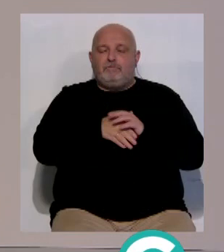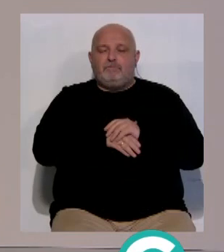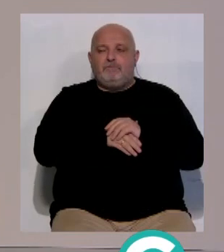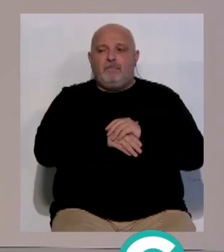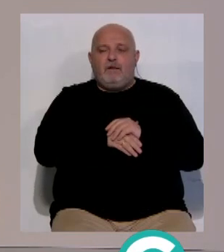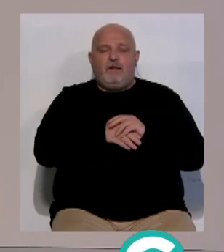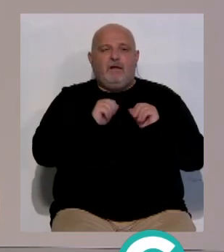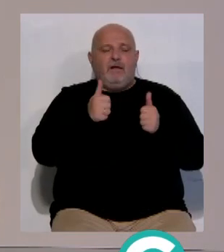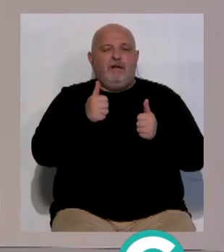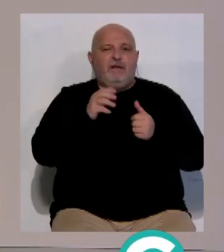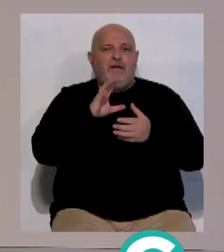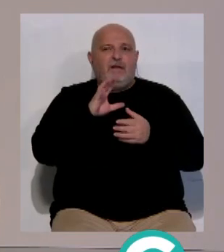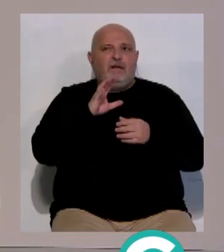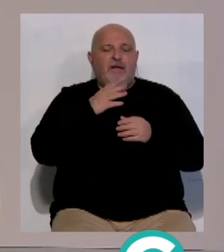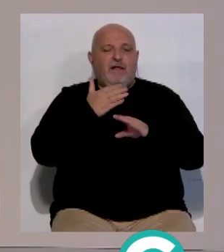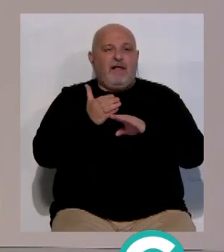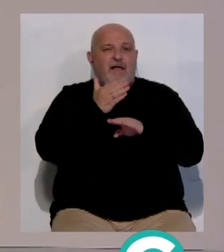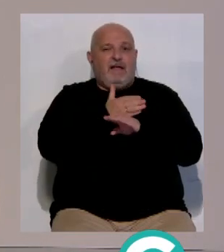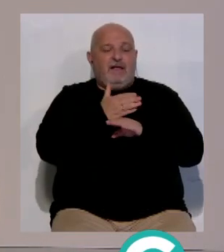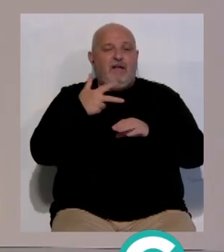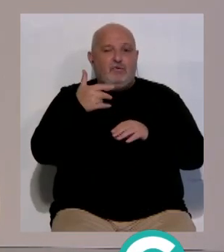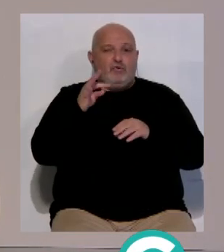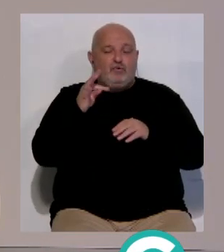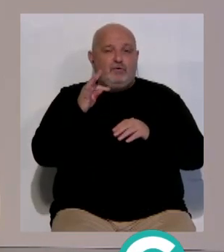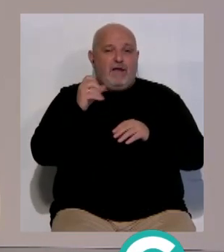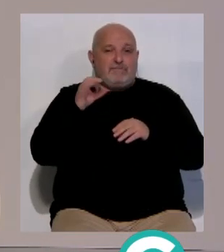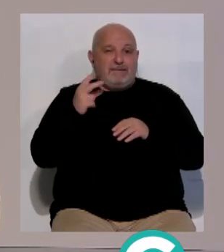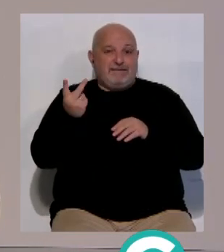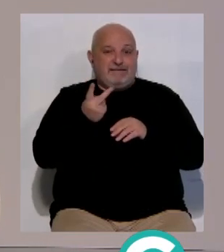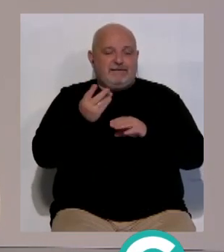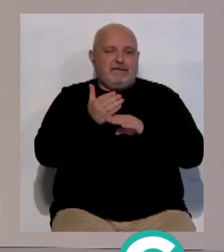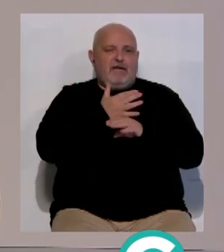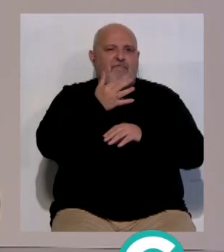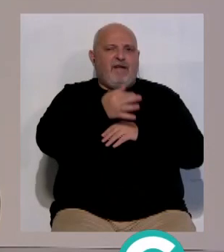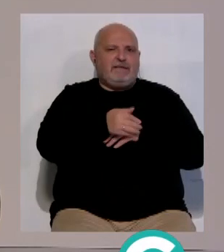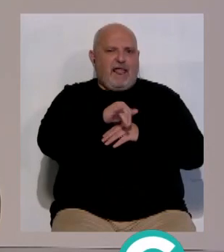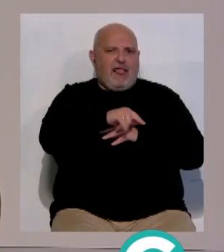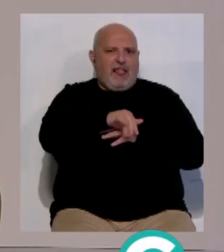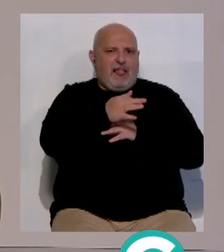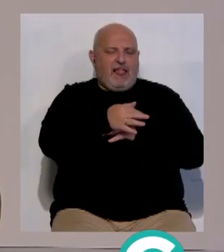que partir de la base de que antes de la acción de chuc con yaguasa hay una falta previa aer Martí